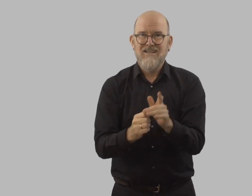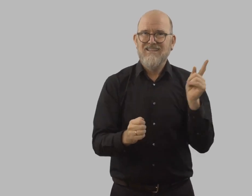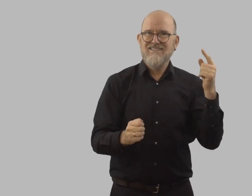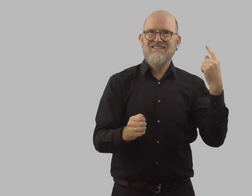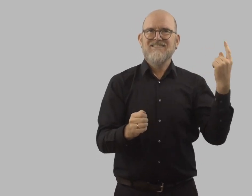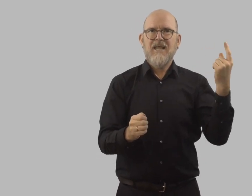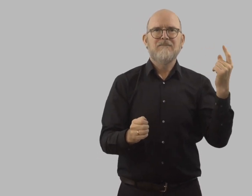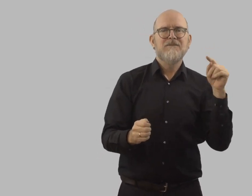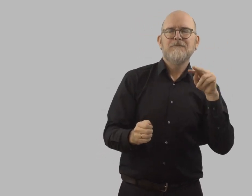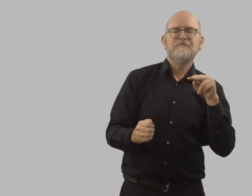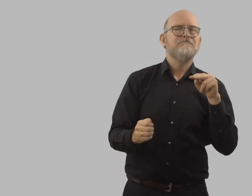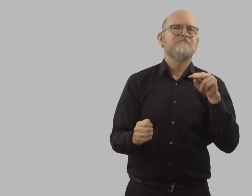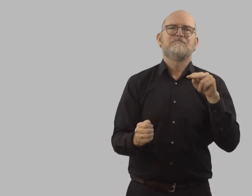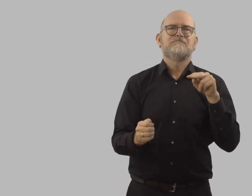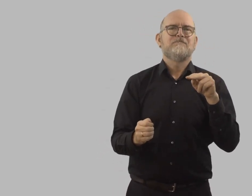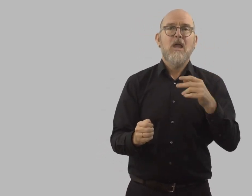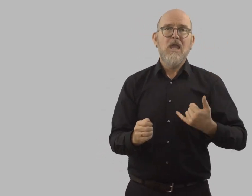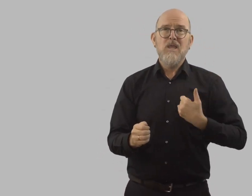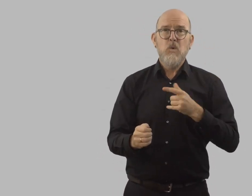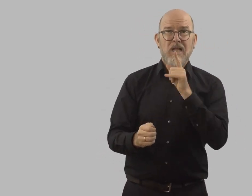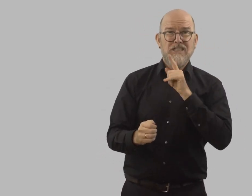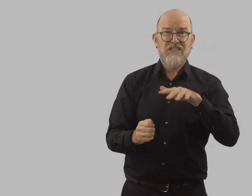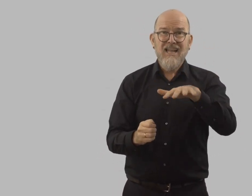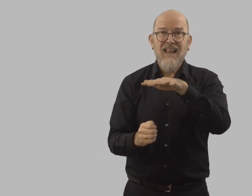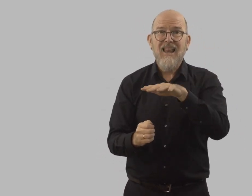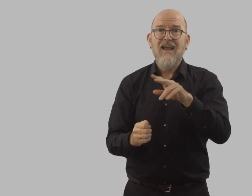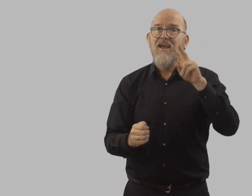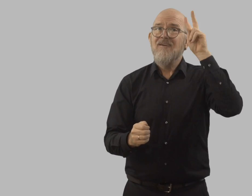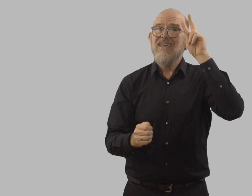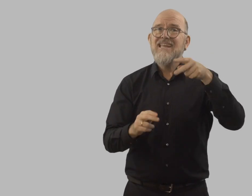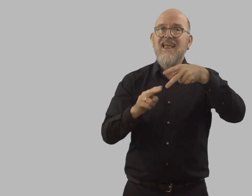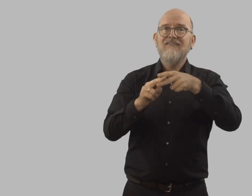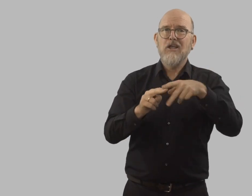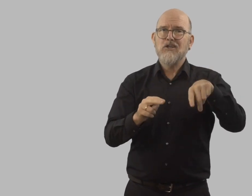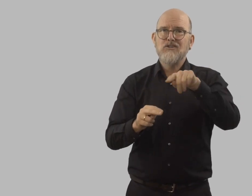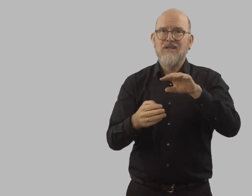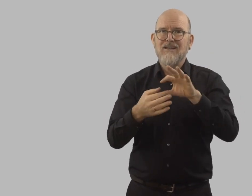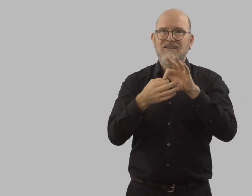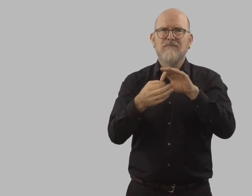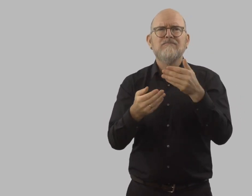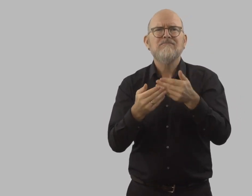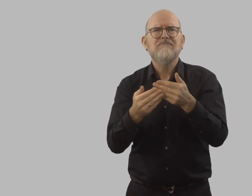Außerdem lehnte Loos den Jugendstil und die Wiener Werkstätte ab,